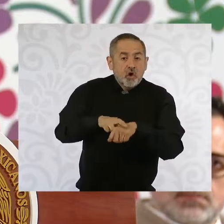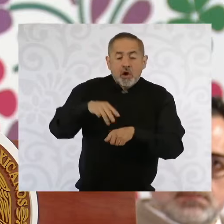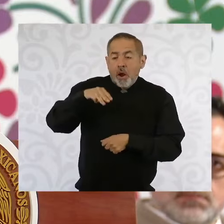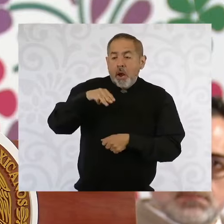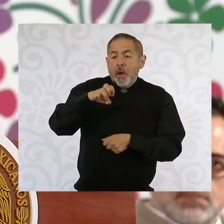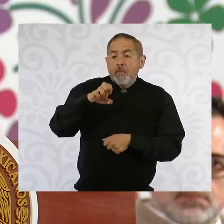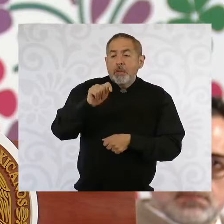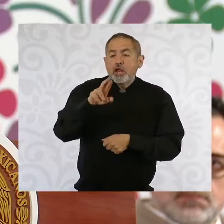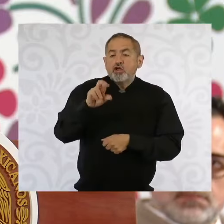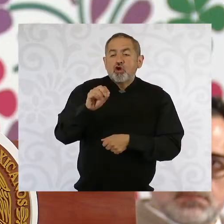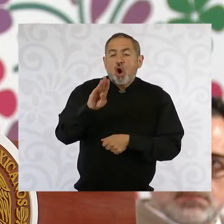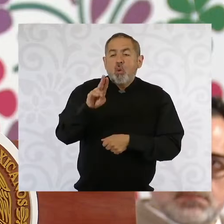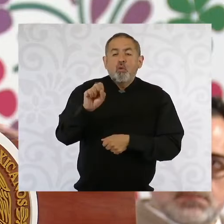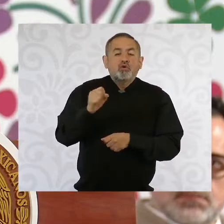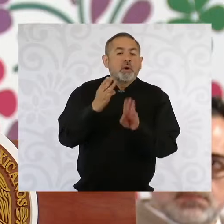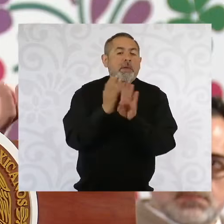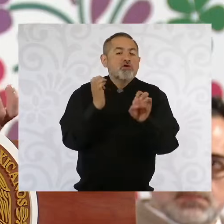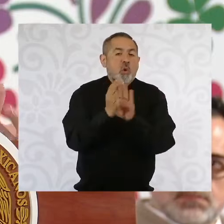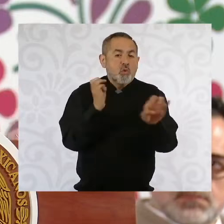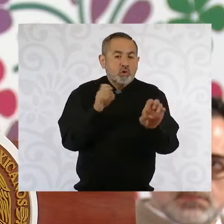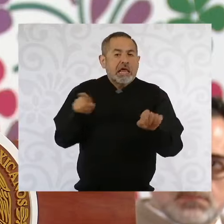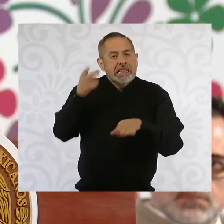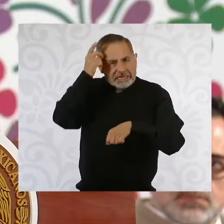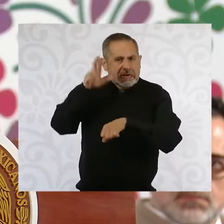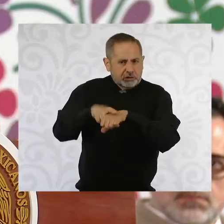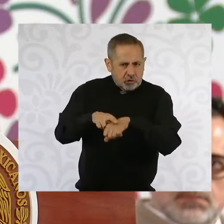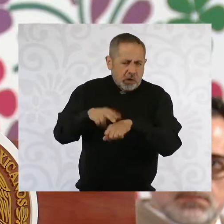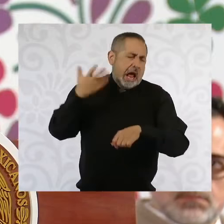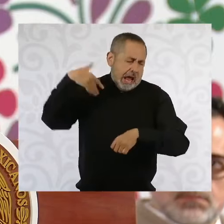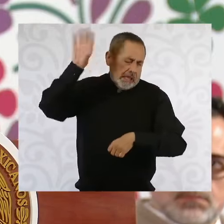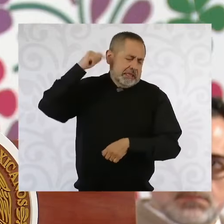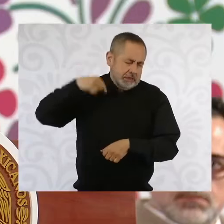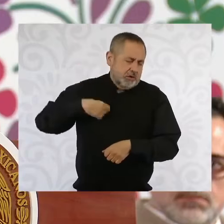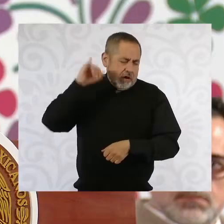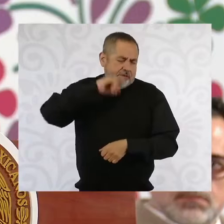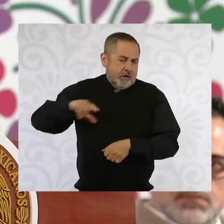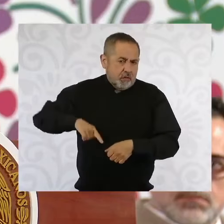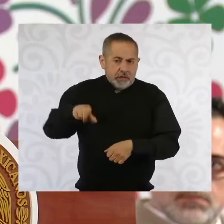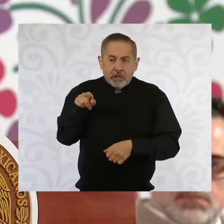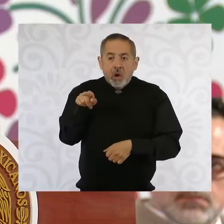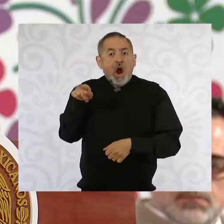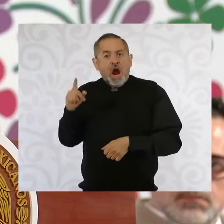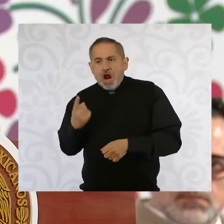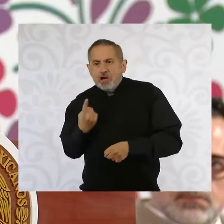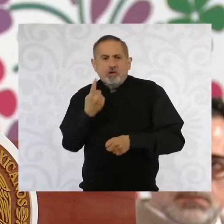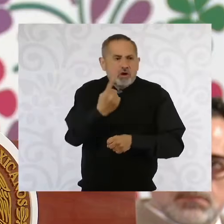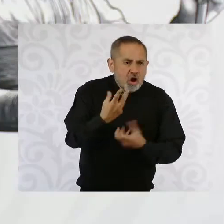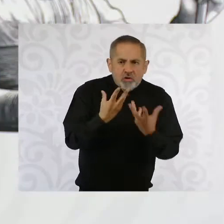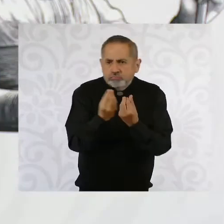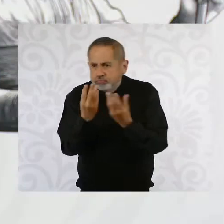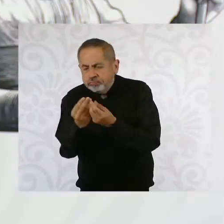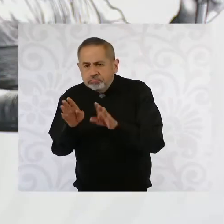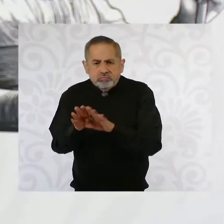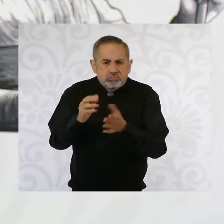de gobierno y después él se encargó de resolver muchísimos problemas dentro del sistema de aguas